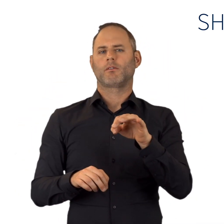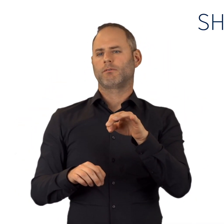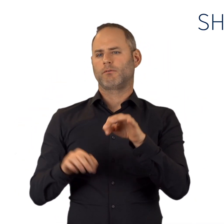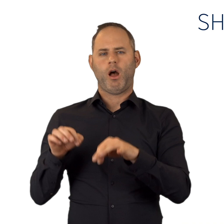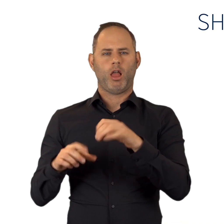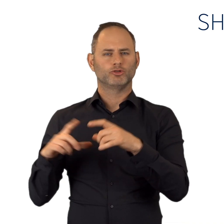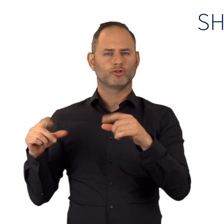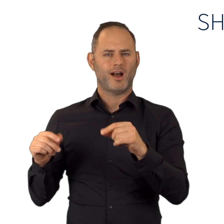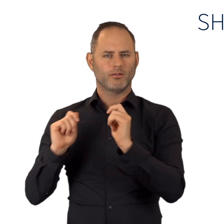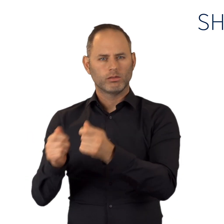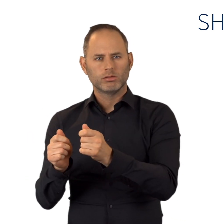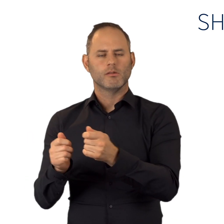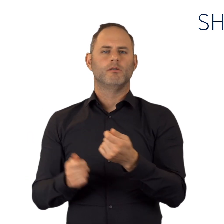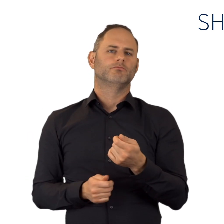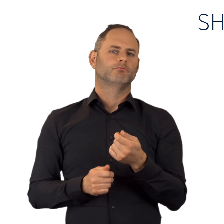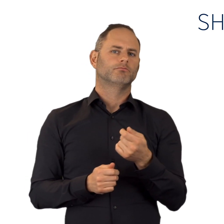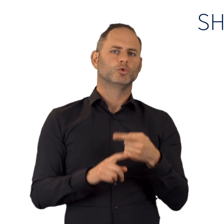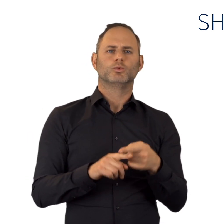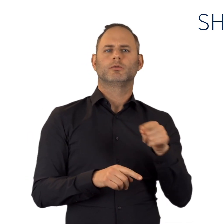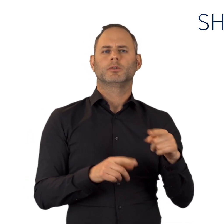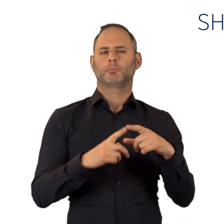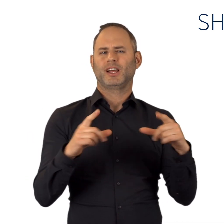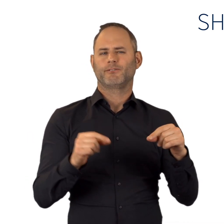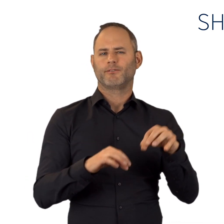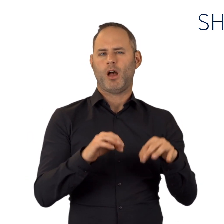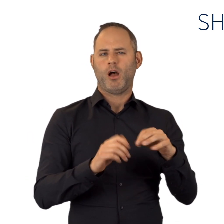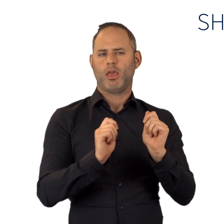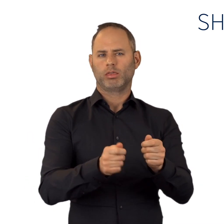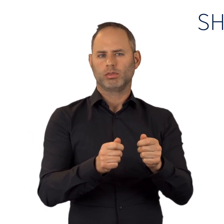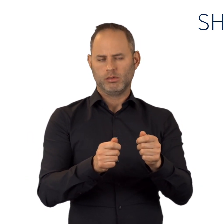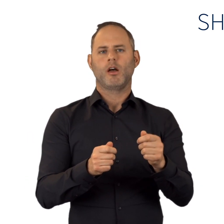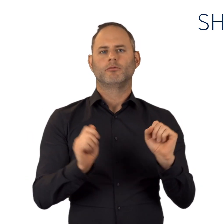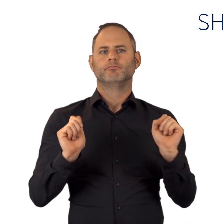für die Wahlschein- und Briefwahlbeantragung